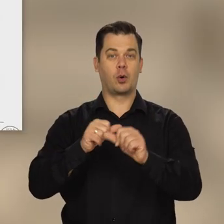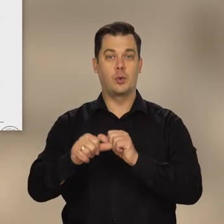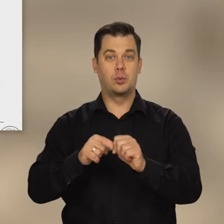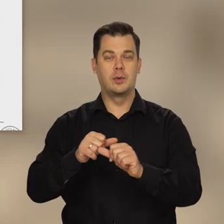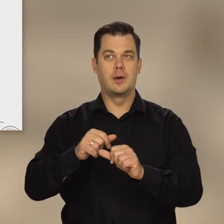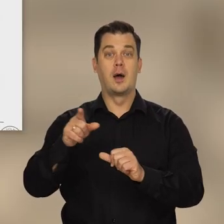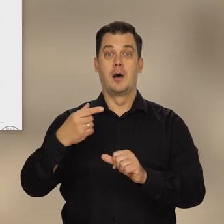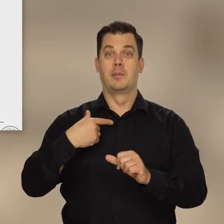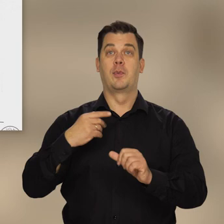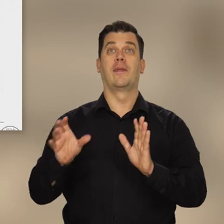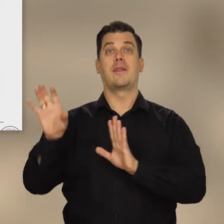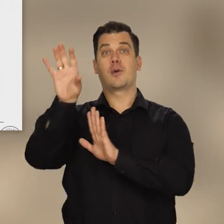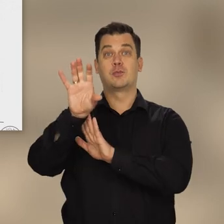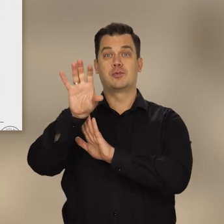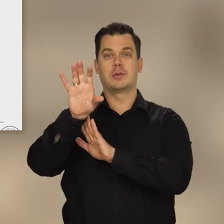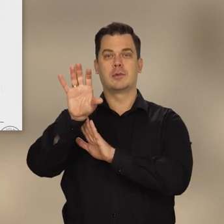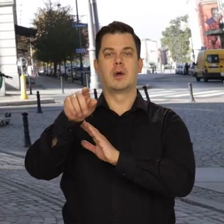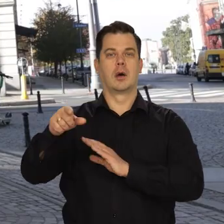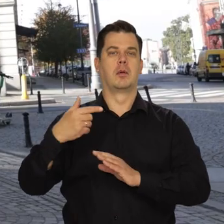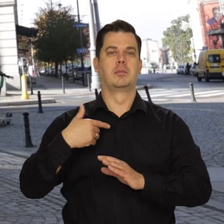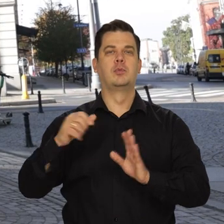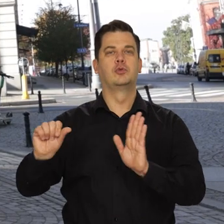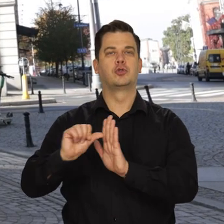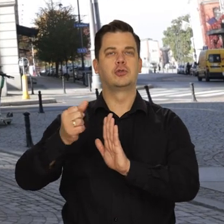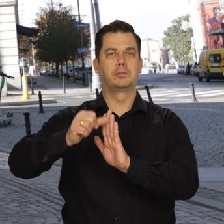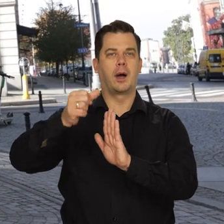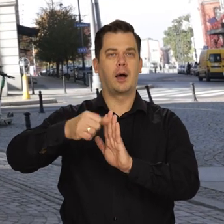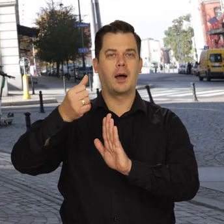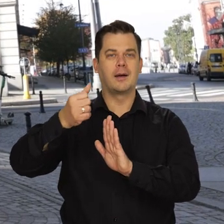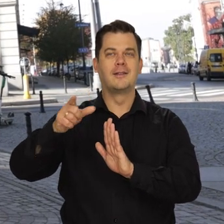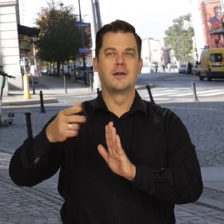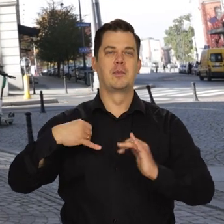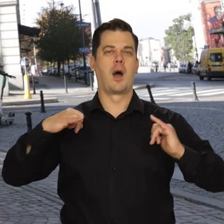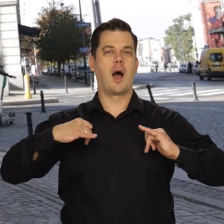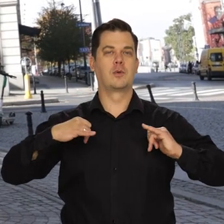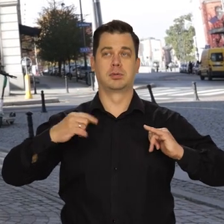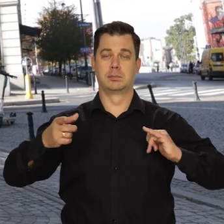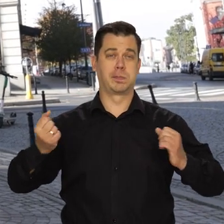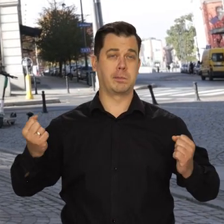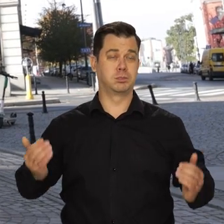Portyk na górze był uwieńczony wielką rzeźbą Uskrzydlonego Geniusza.